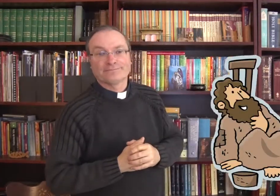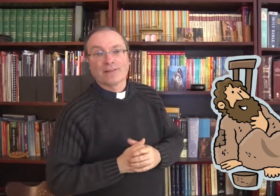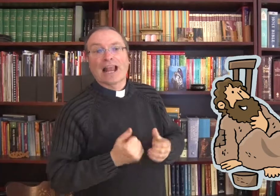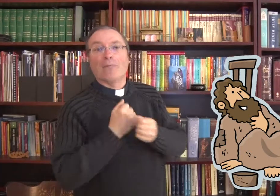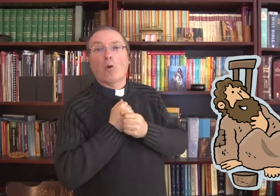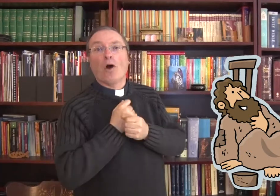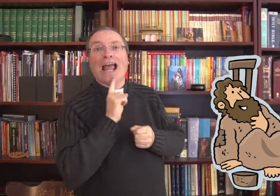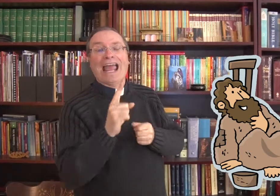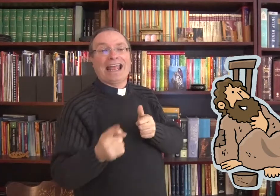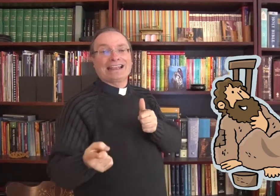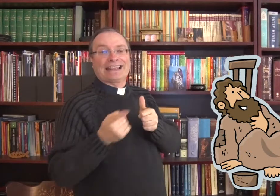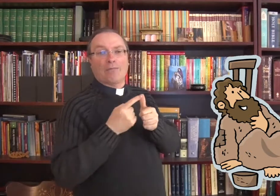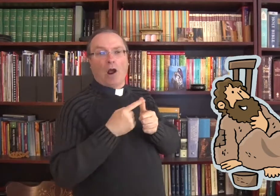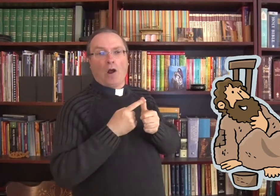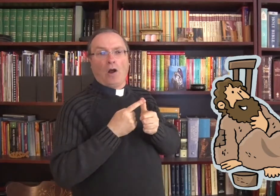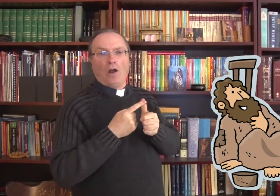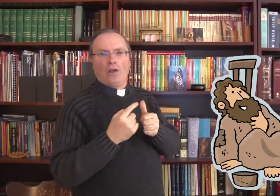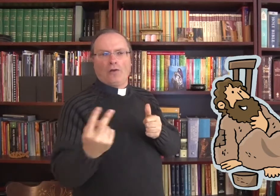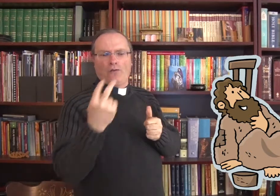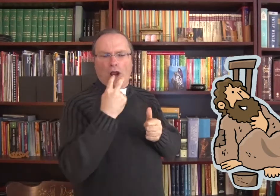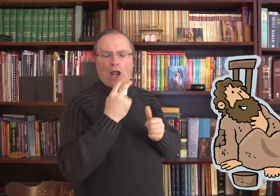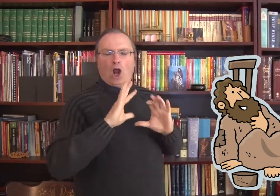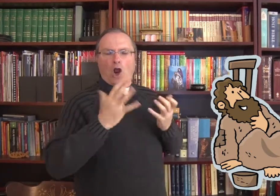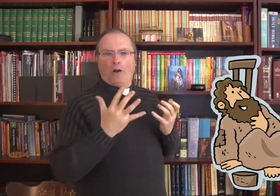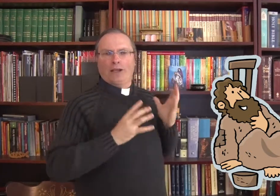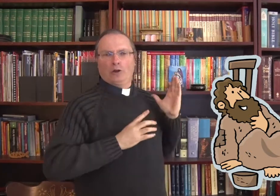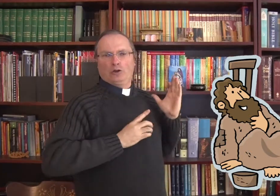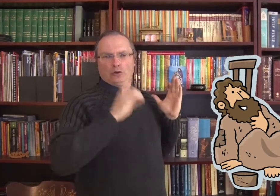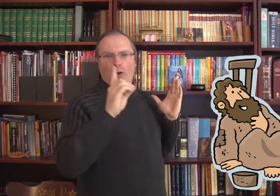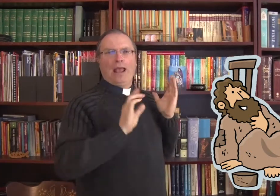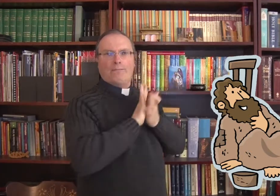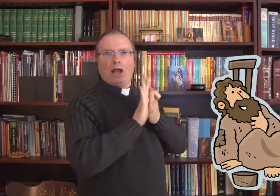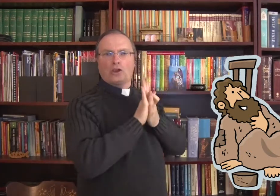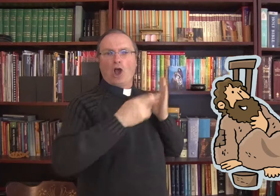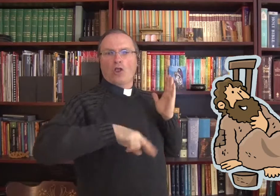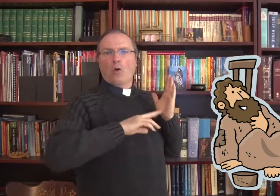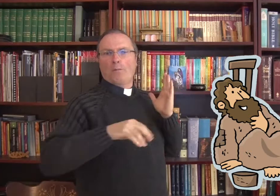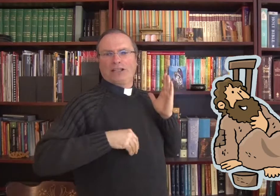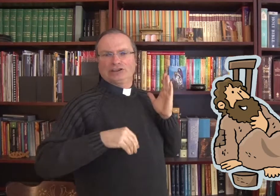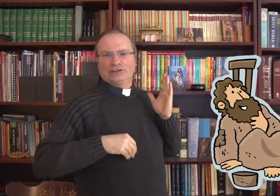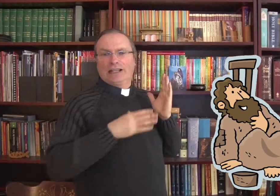L’amour est d’abord voir combien Dieu pardonne nos péchés